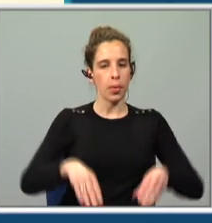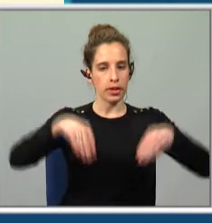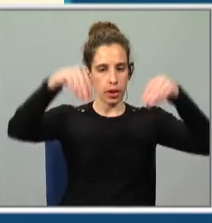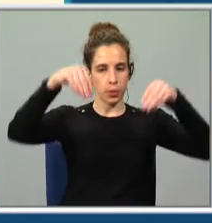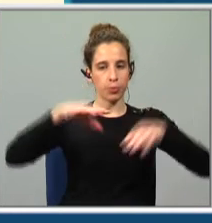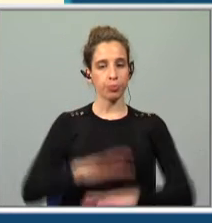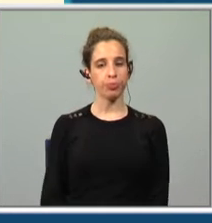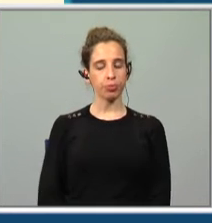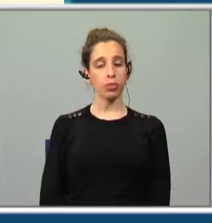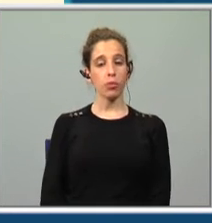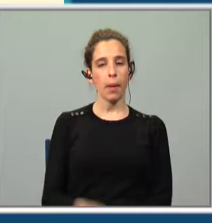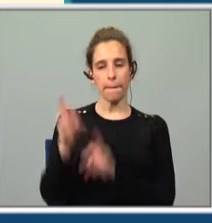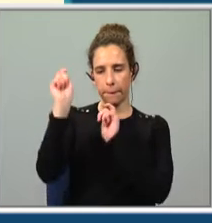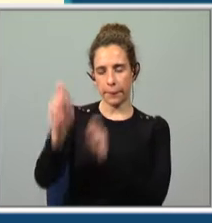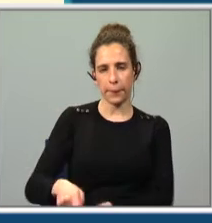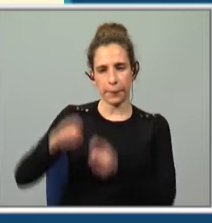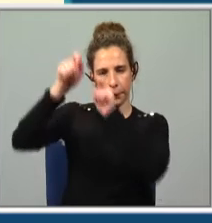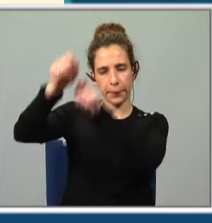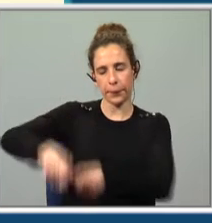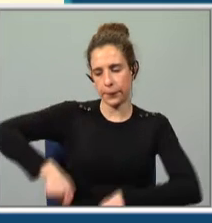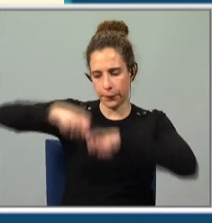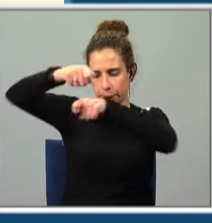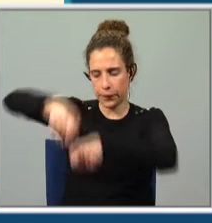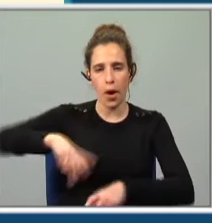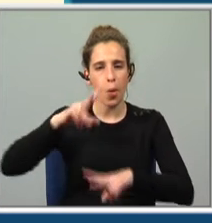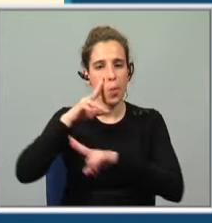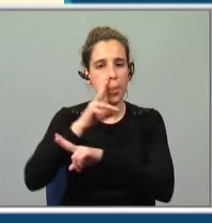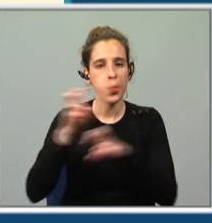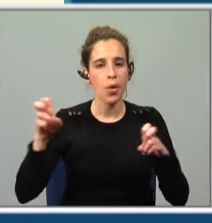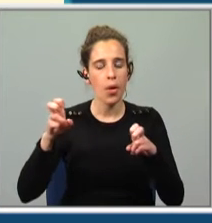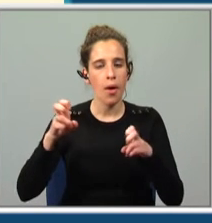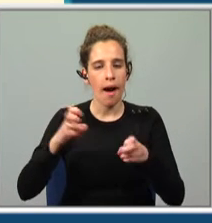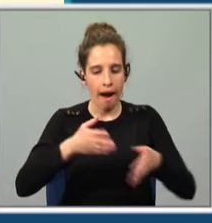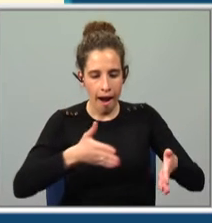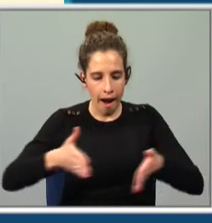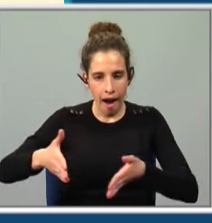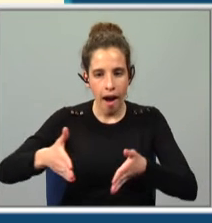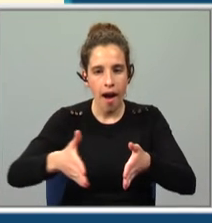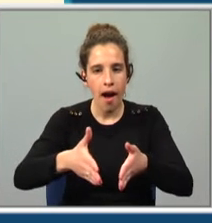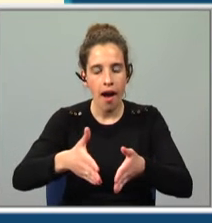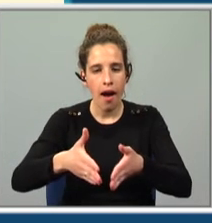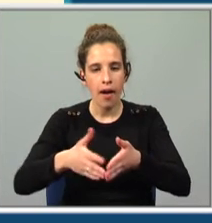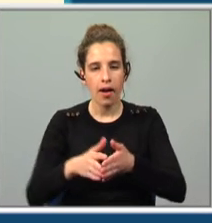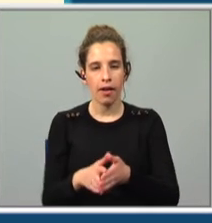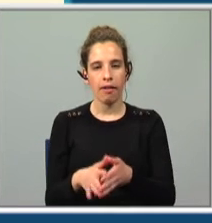e com a picareta escavaram e descobriram uma passagem secreta que se iluminou com 他們用鎬挖掘並發現一條暗道亮起